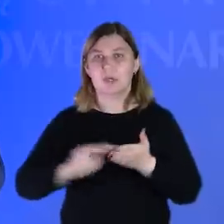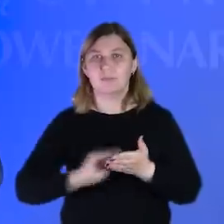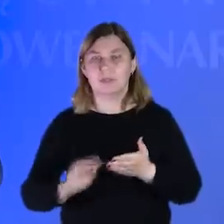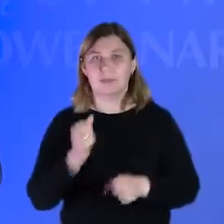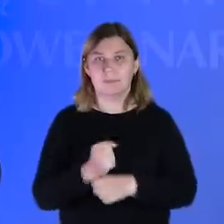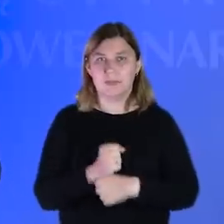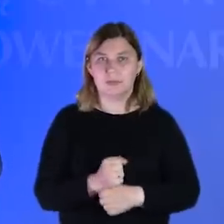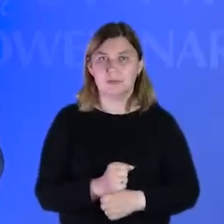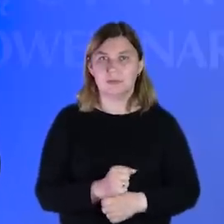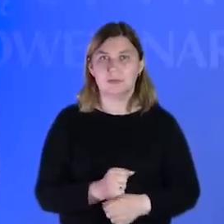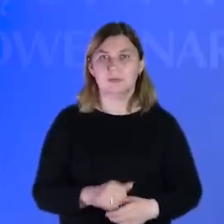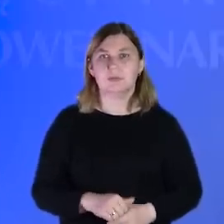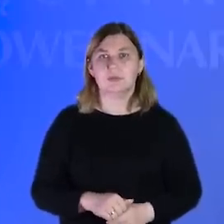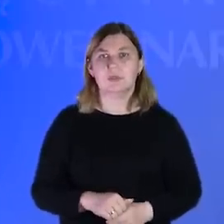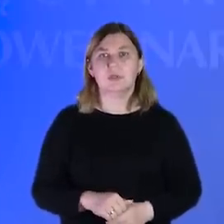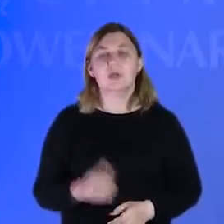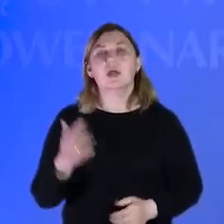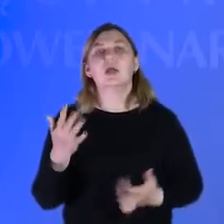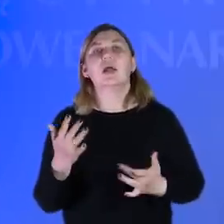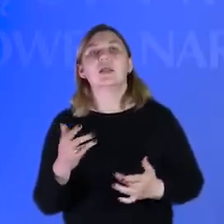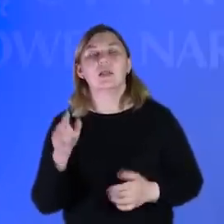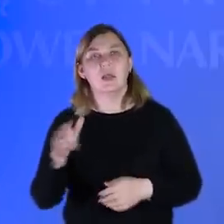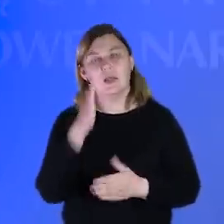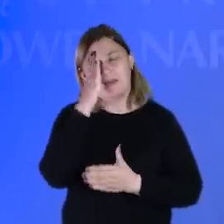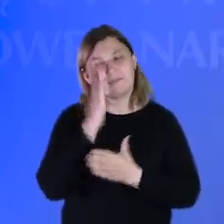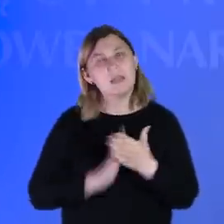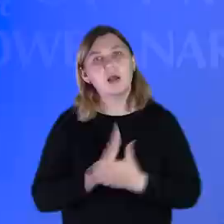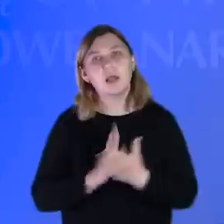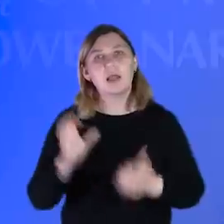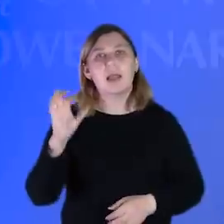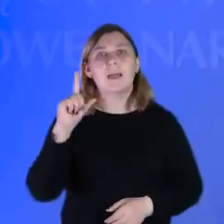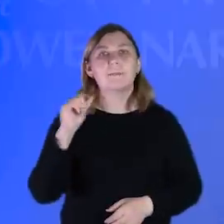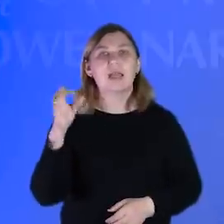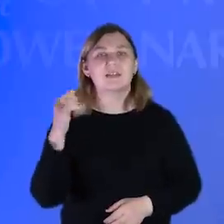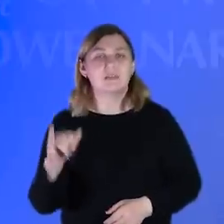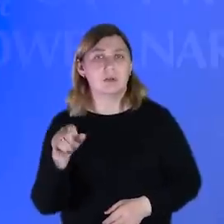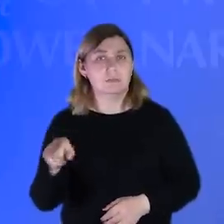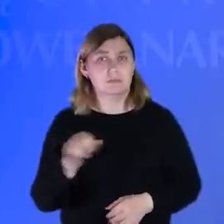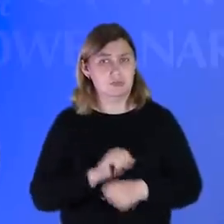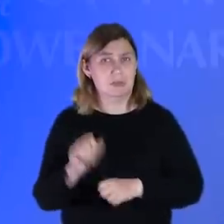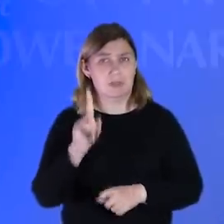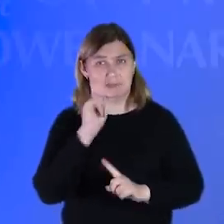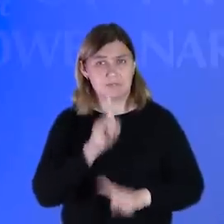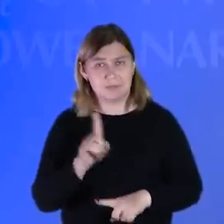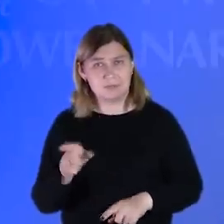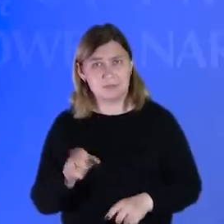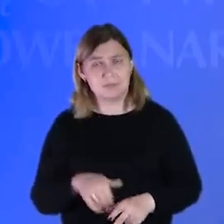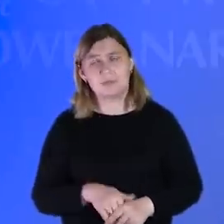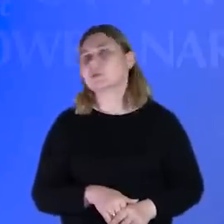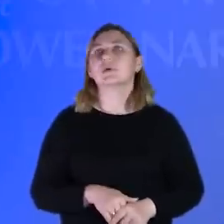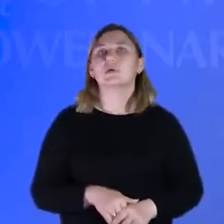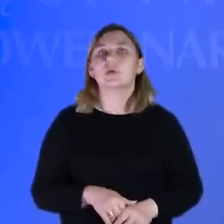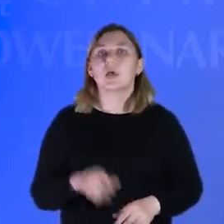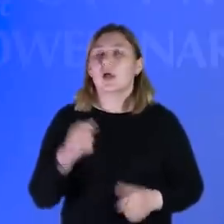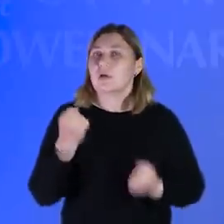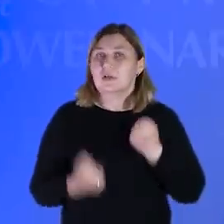pracy. Nagle wiarygodnie pan ocenia Sergiusza Piaseckiego i jego prozę... -A to ciężko mi